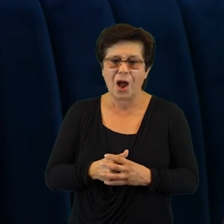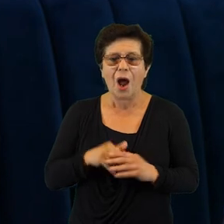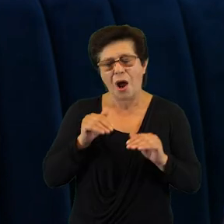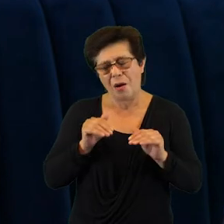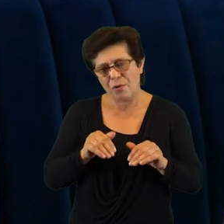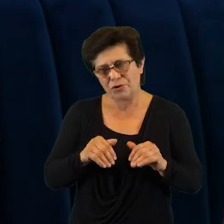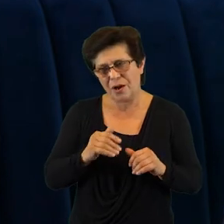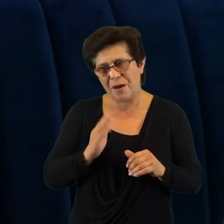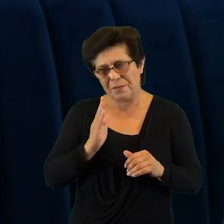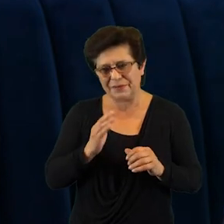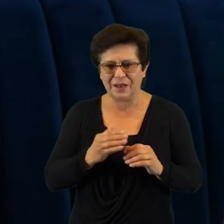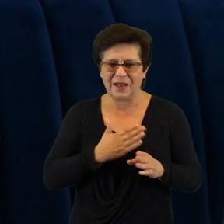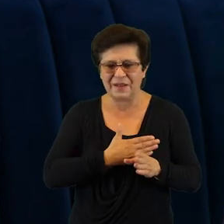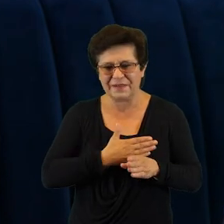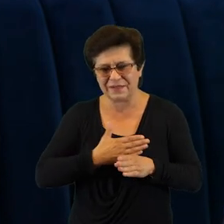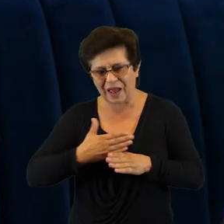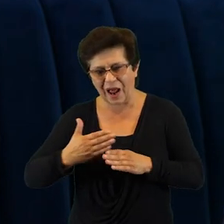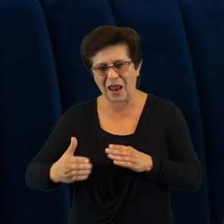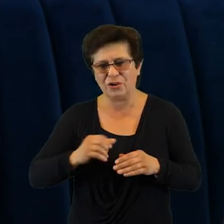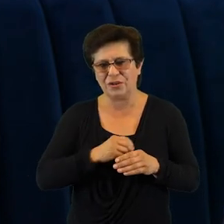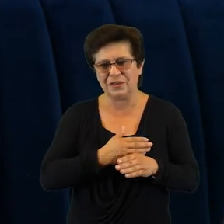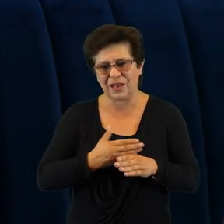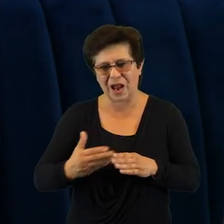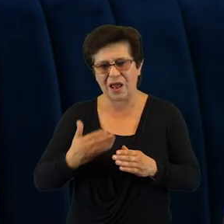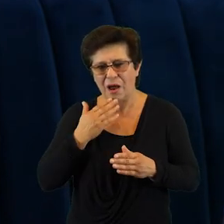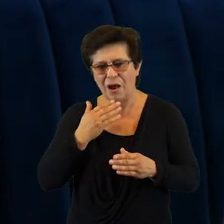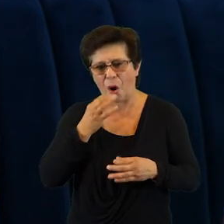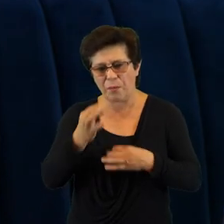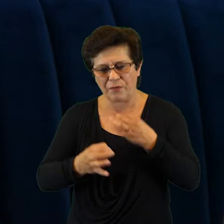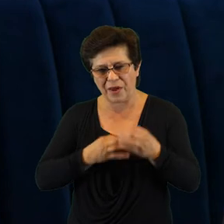miało to oczywiście związek z tym, że szczególnie w latach 30.,